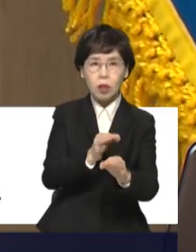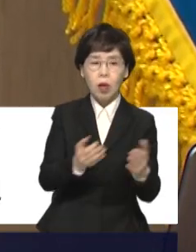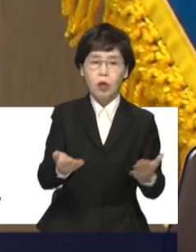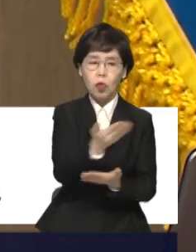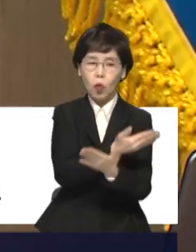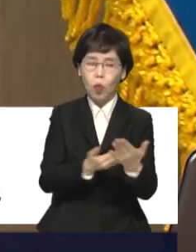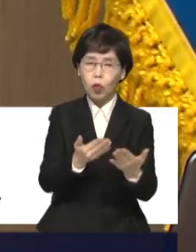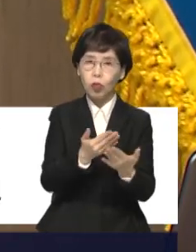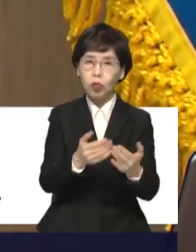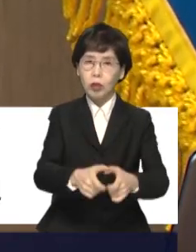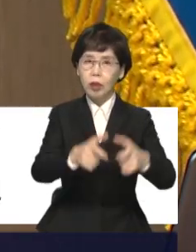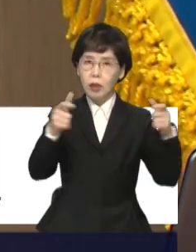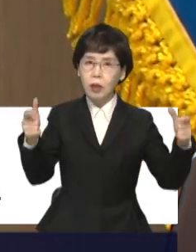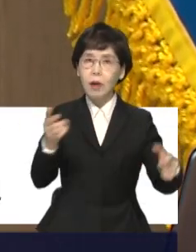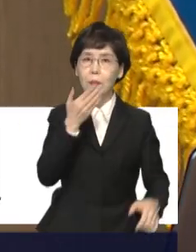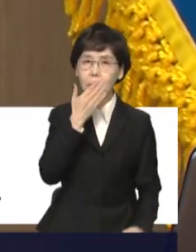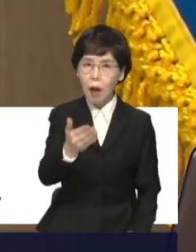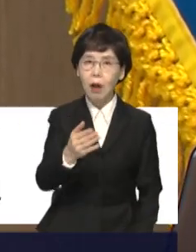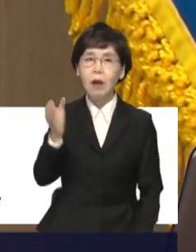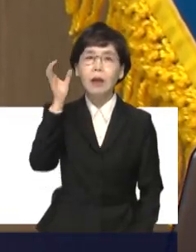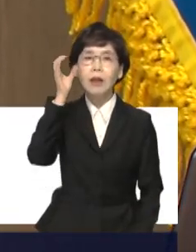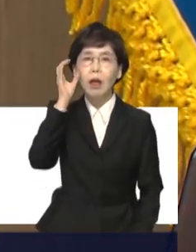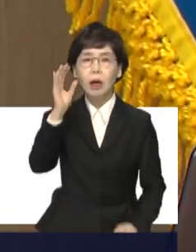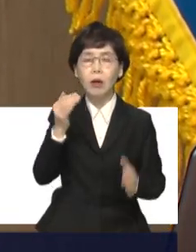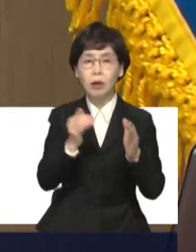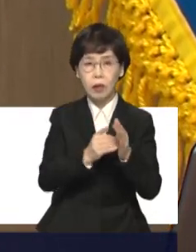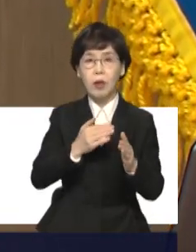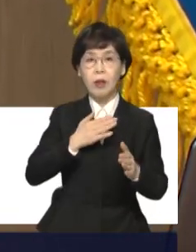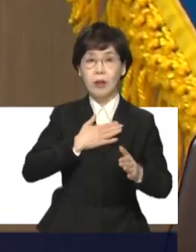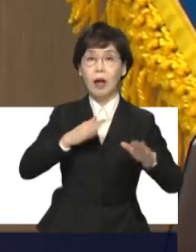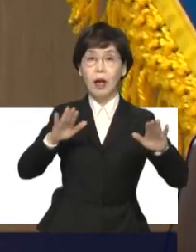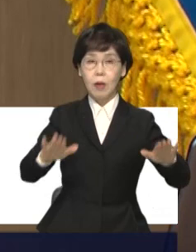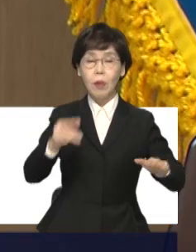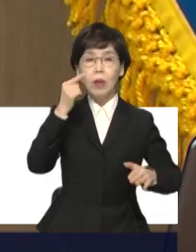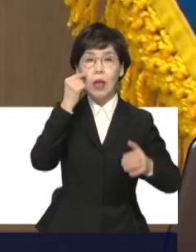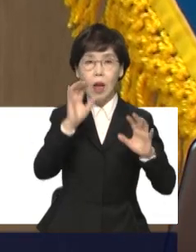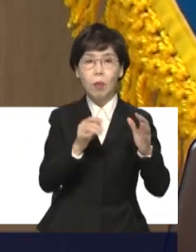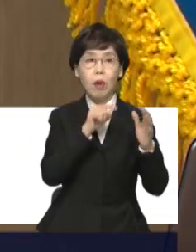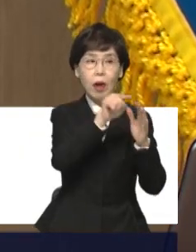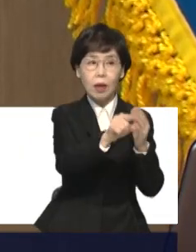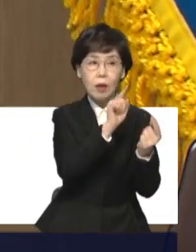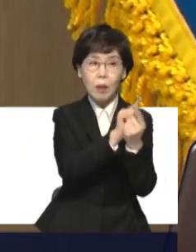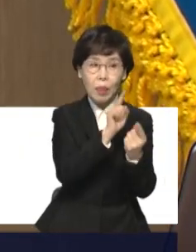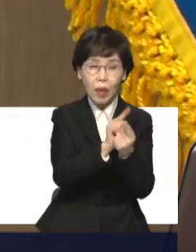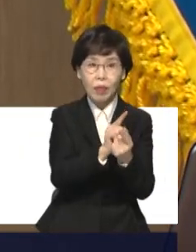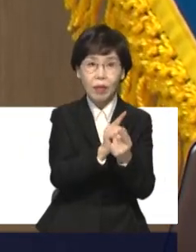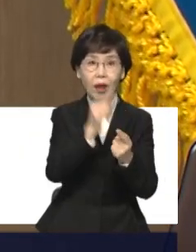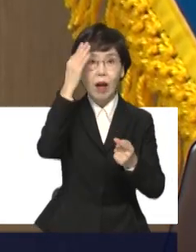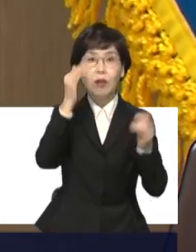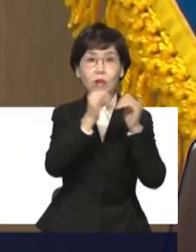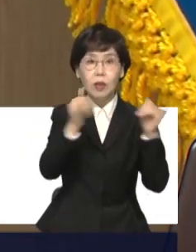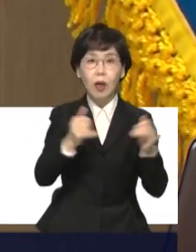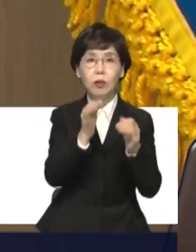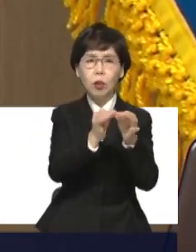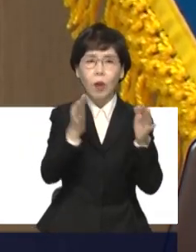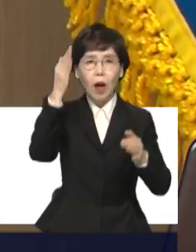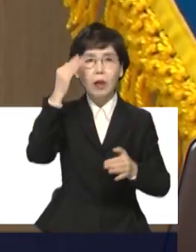기대감을 가지기 시작했습니다. 제가 이번에 일본에 가서 만난 재일동포들도 그간 한일 관계 경색으로